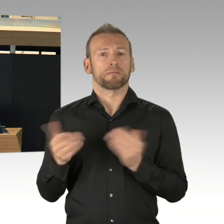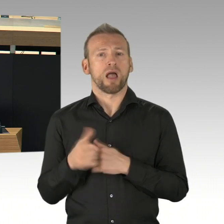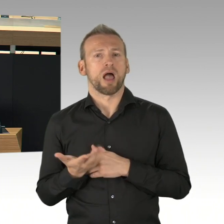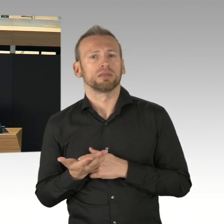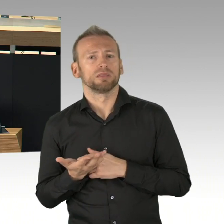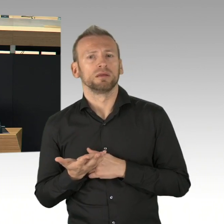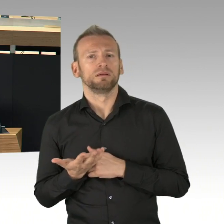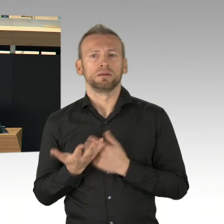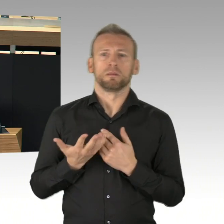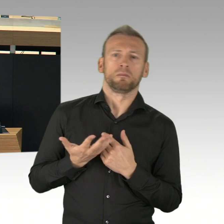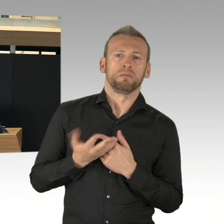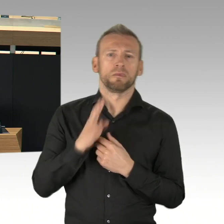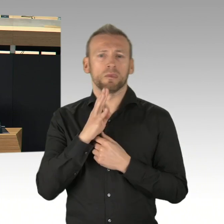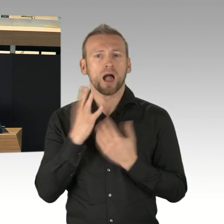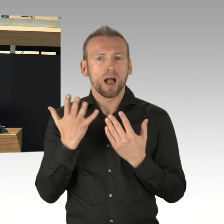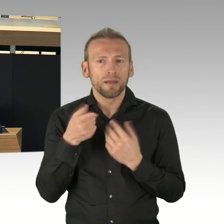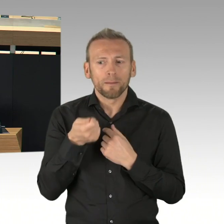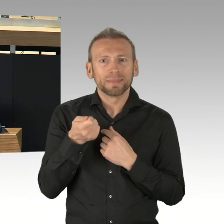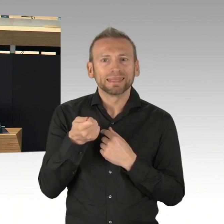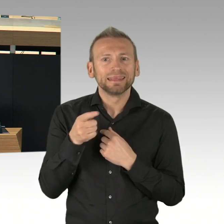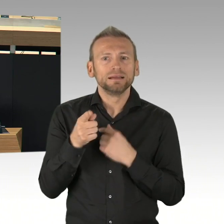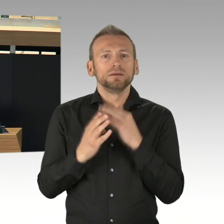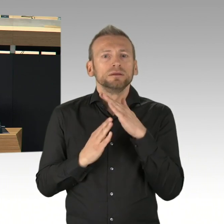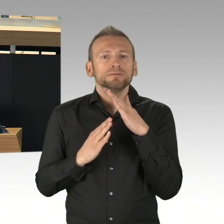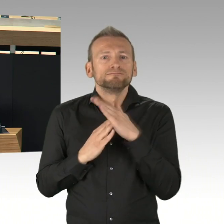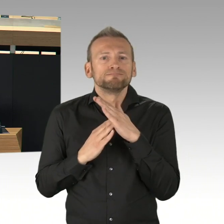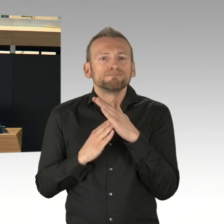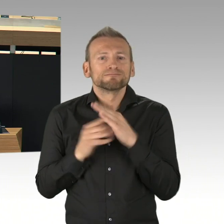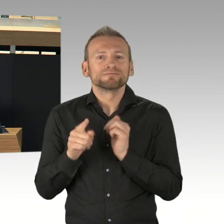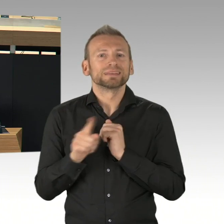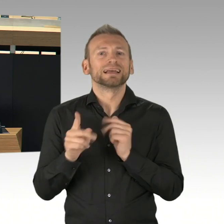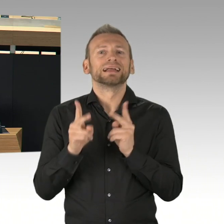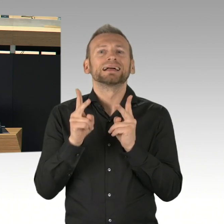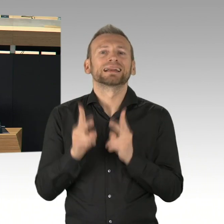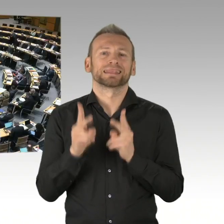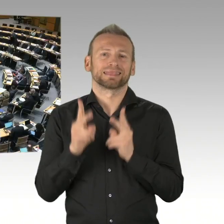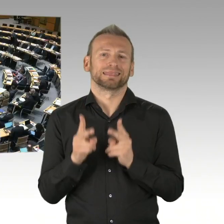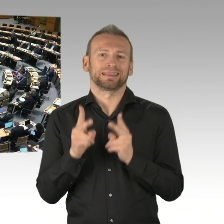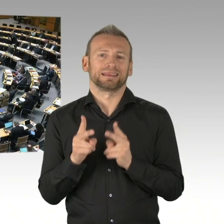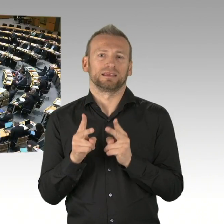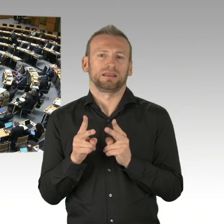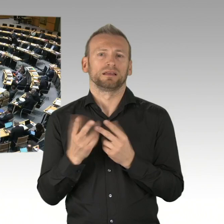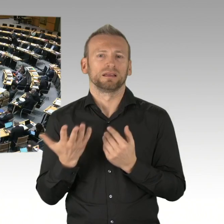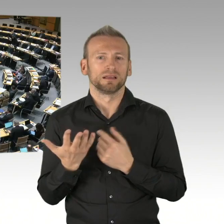die Sie gut fanden, die Verschärfung der Mietpreisbremse, die Sie noch besser fanden, haben deutlich dokumentiert,